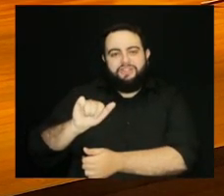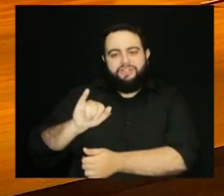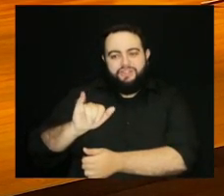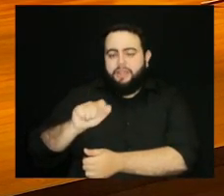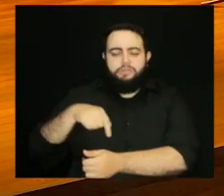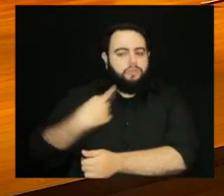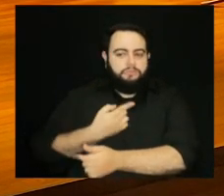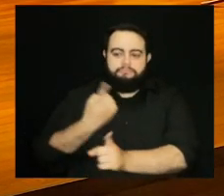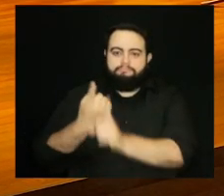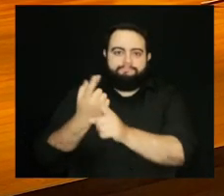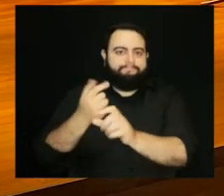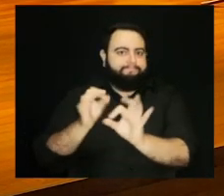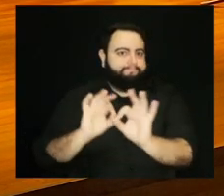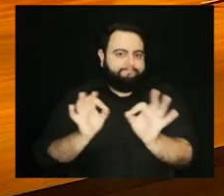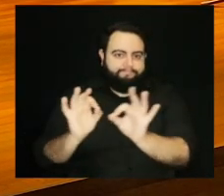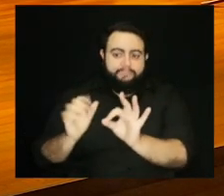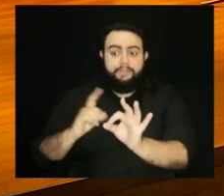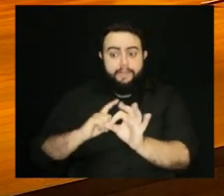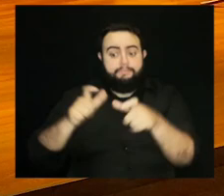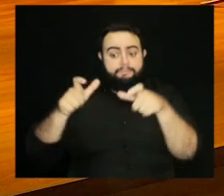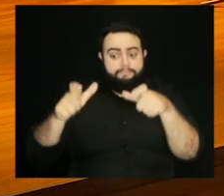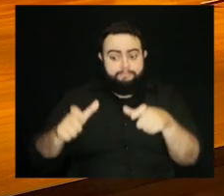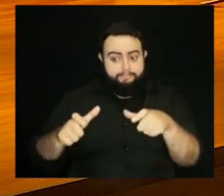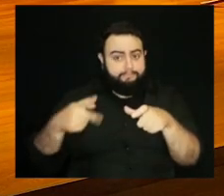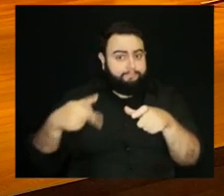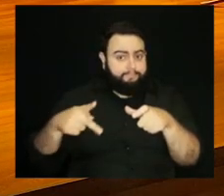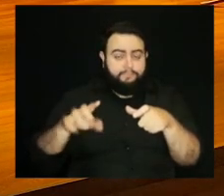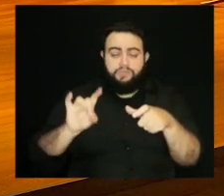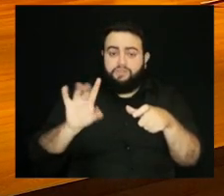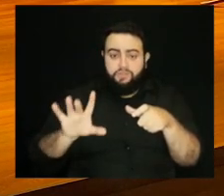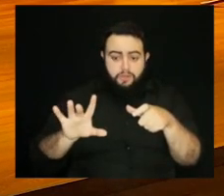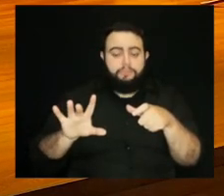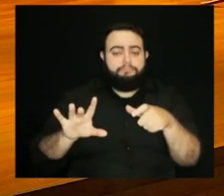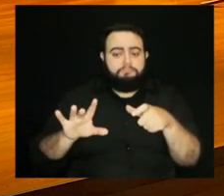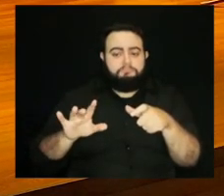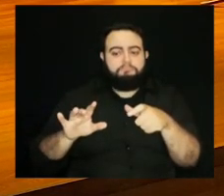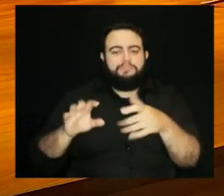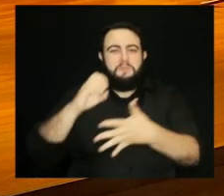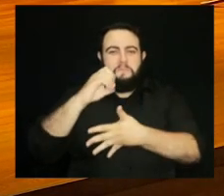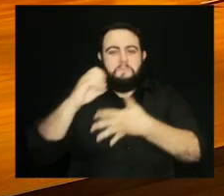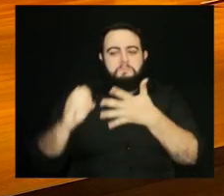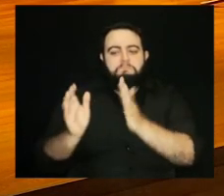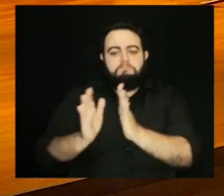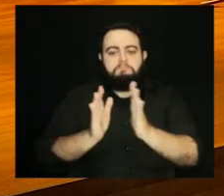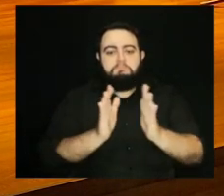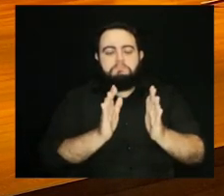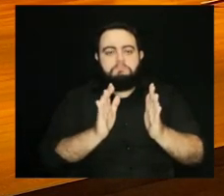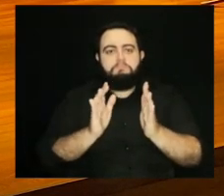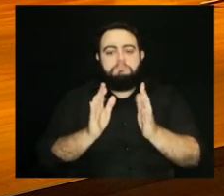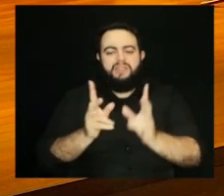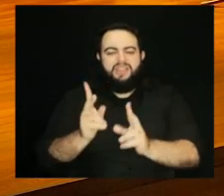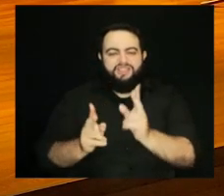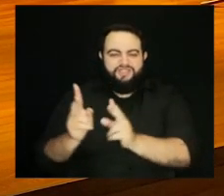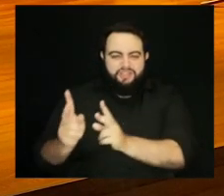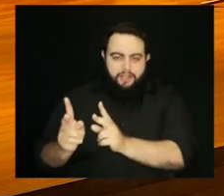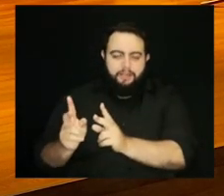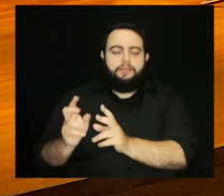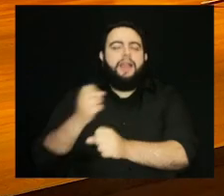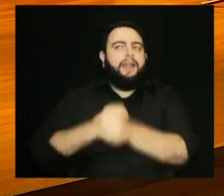partituras editadas dela e ano passado um pesquisador bem bom daqui de Porto Alegre ,Marcelo